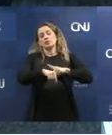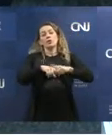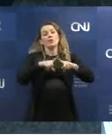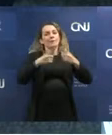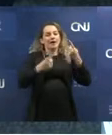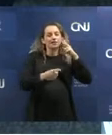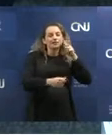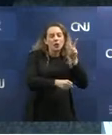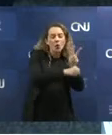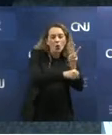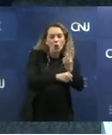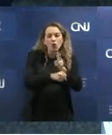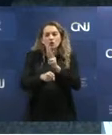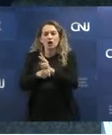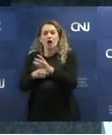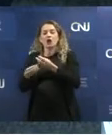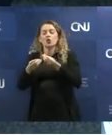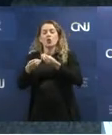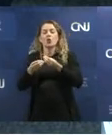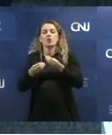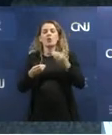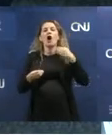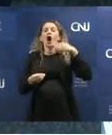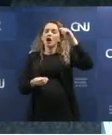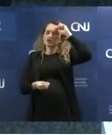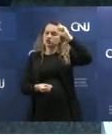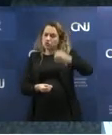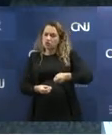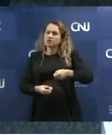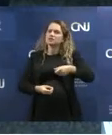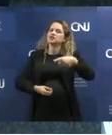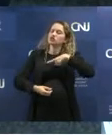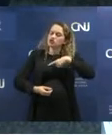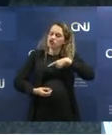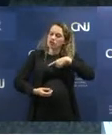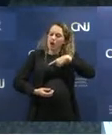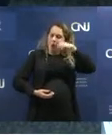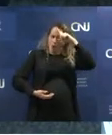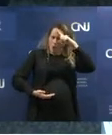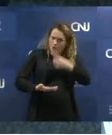o momento em que a juíza tinha a obrigação de despachar o processo, que é a da abertura da conclusão